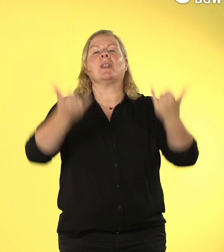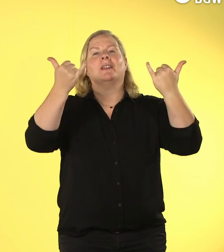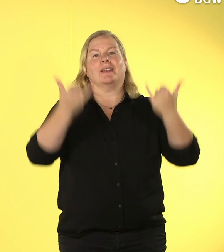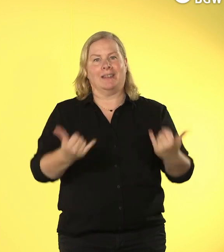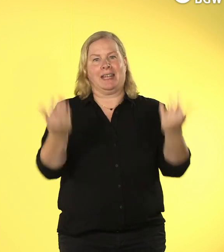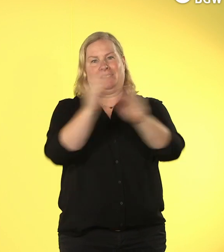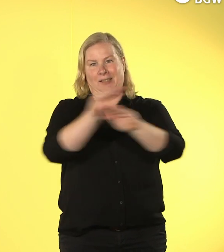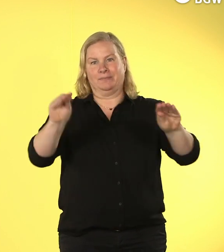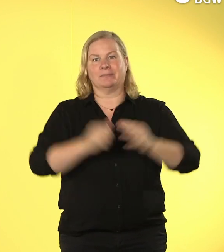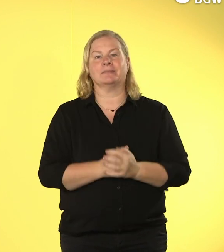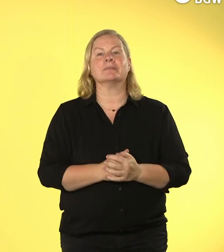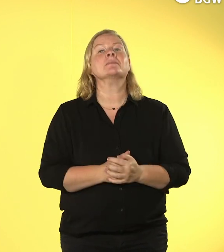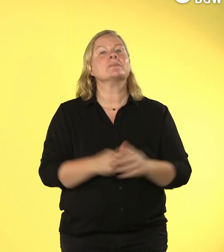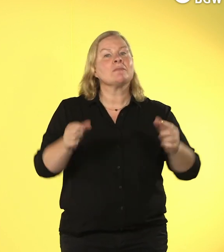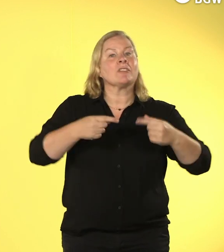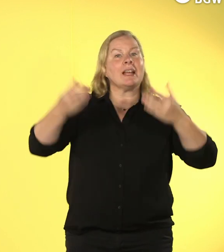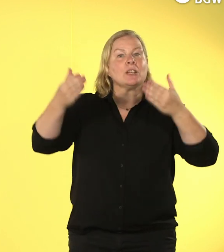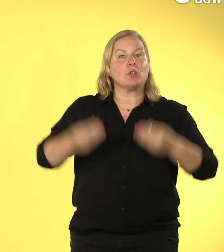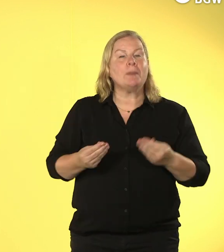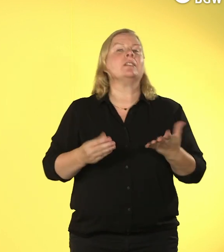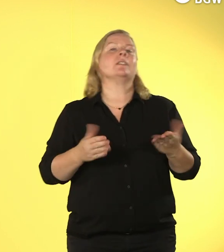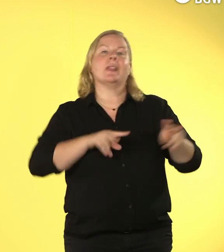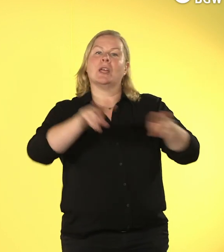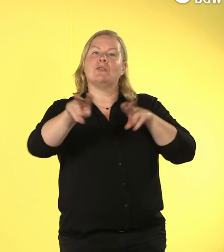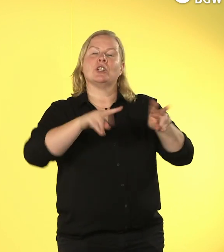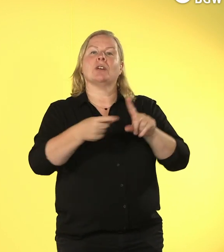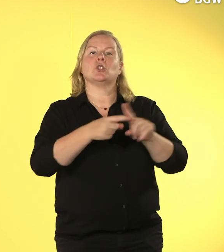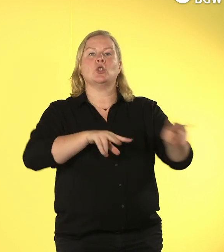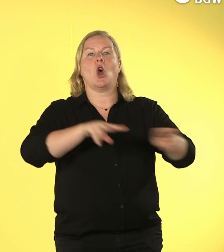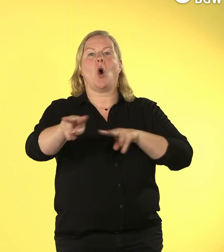Ich begrüße dazu den Wirtschafts- und Organisationspsychologie: